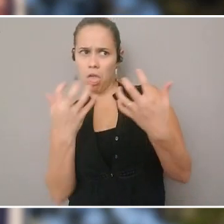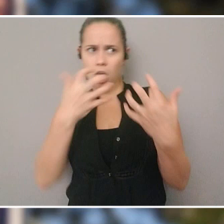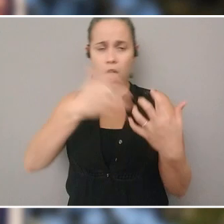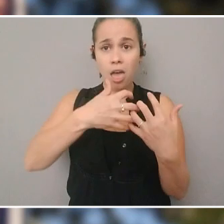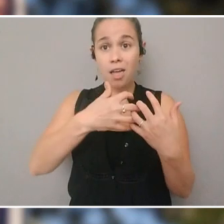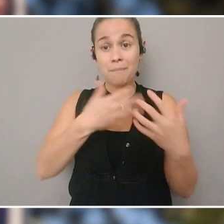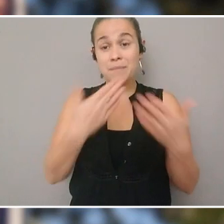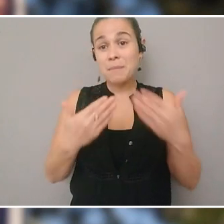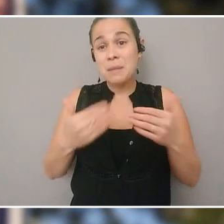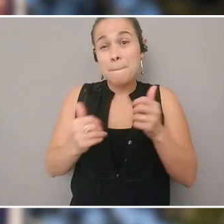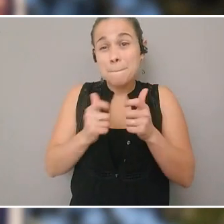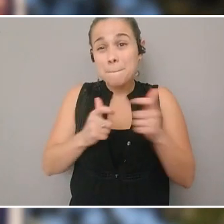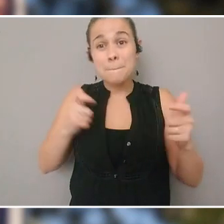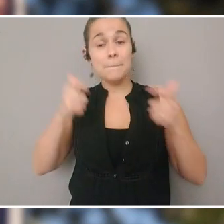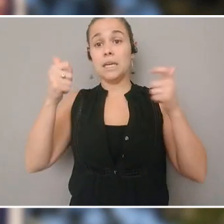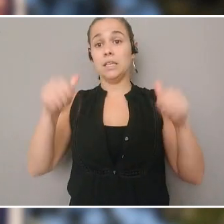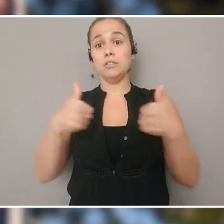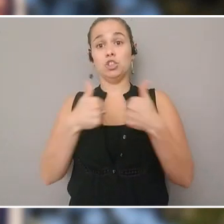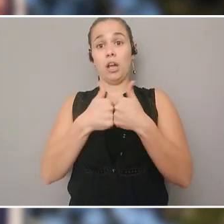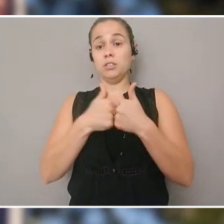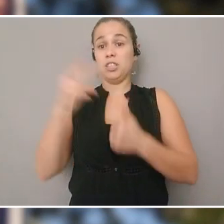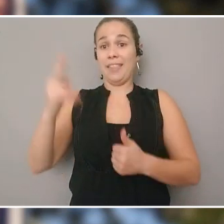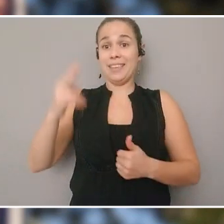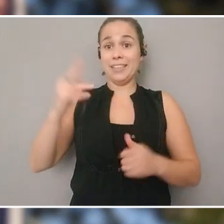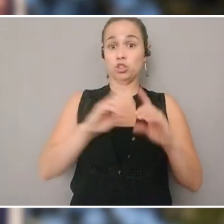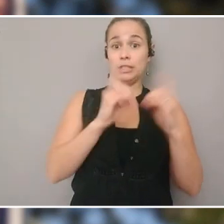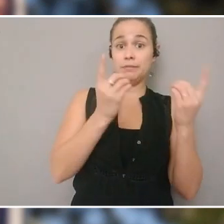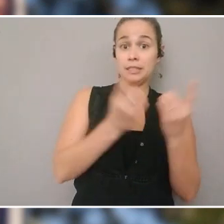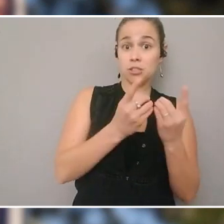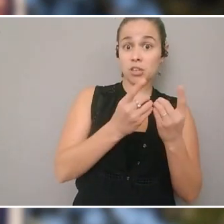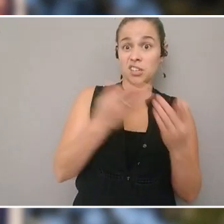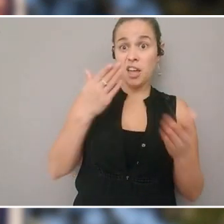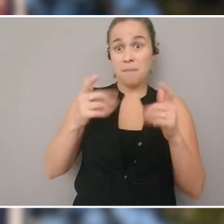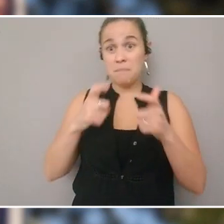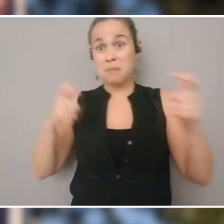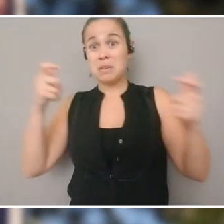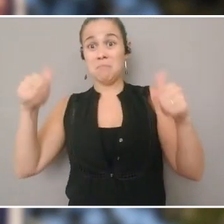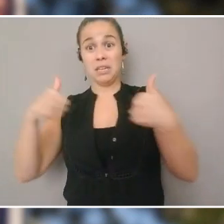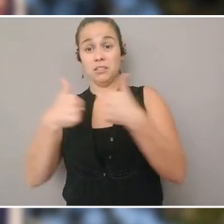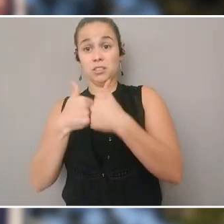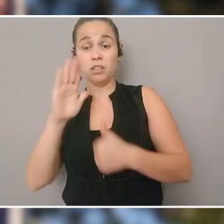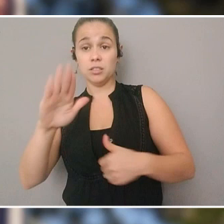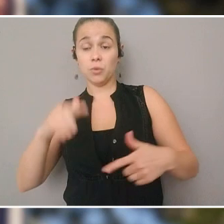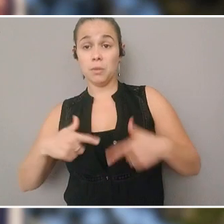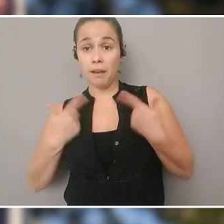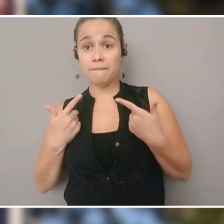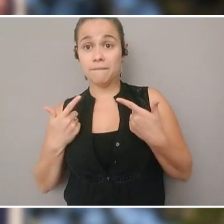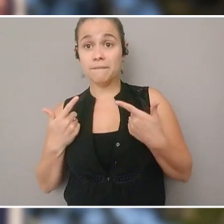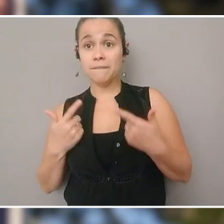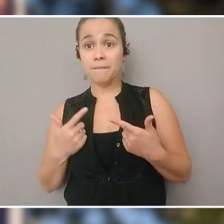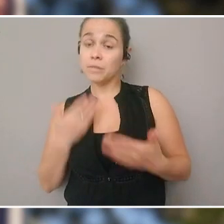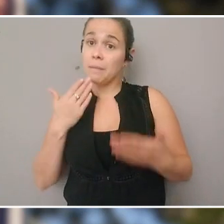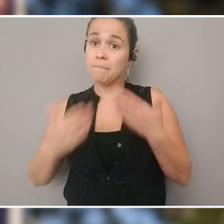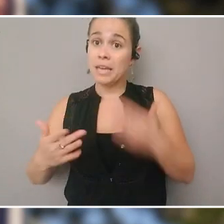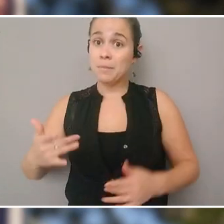en la historia de nuestro distrito y tal vez